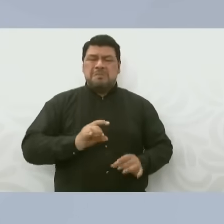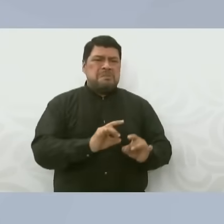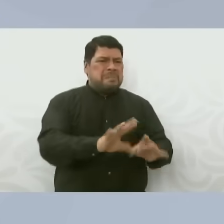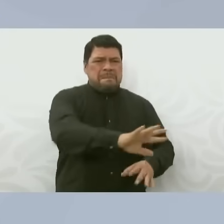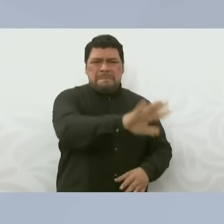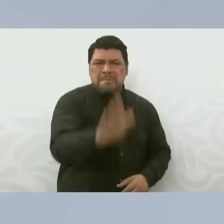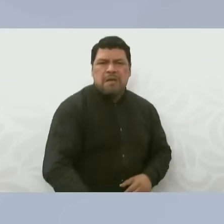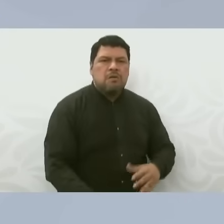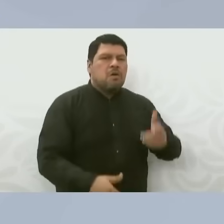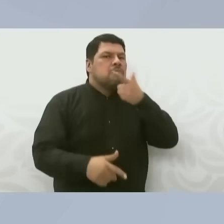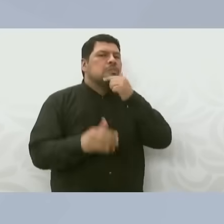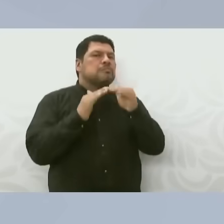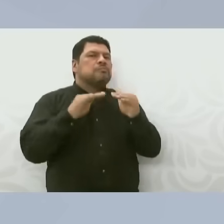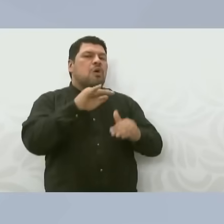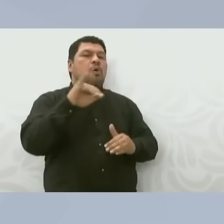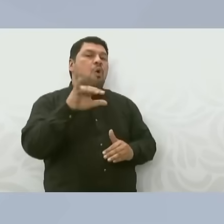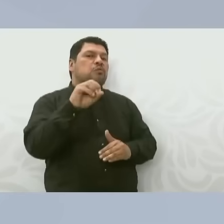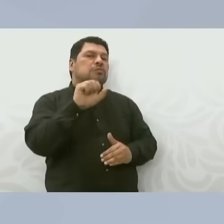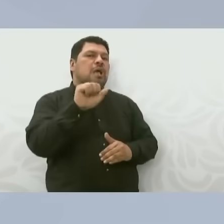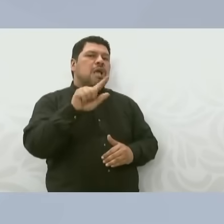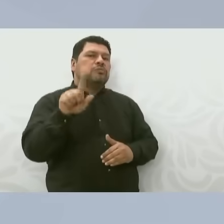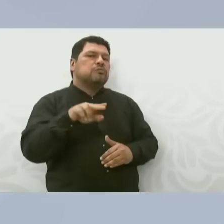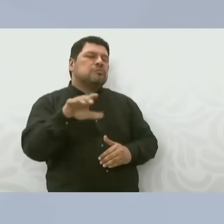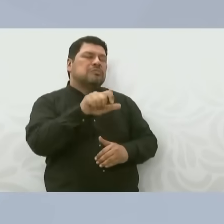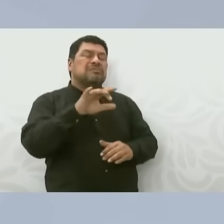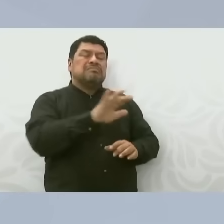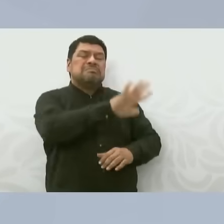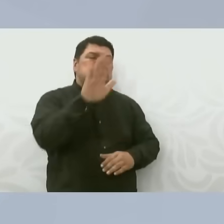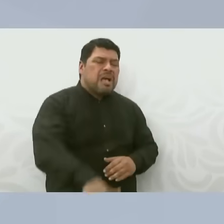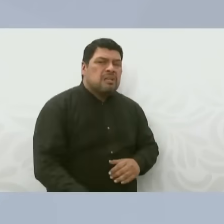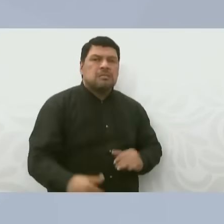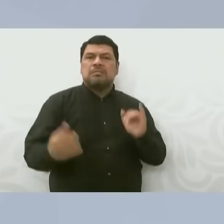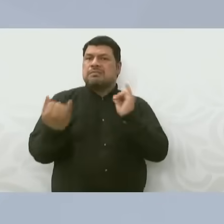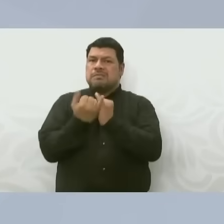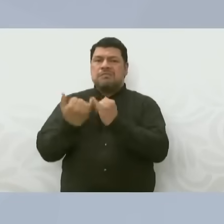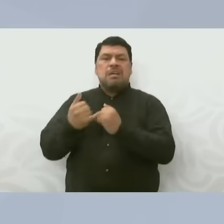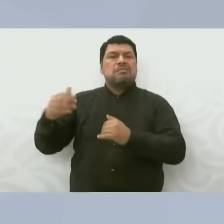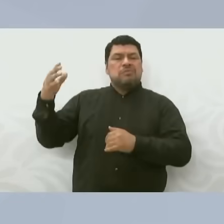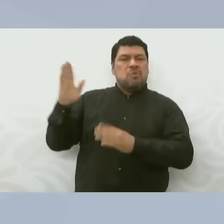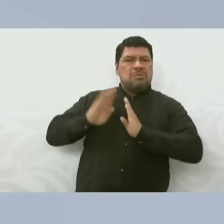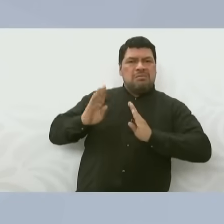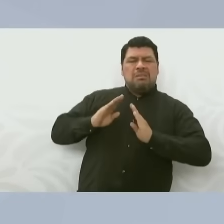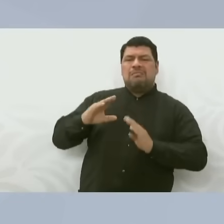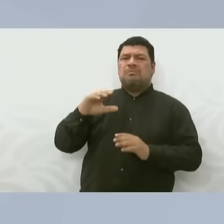teniente José Azueta y un sacrificio en el que también perdió la vida el cadete Virgilio Uribe